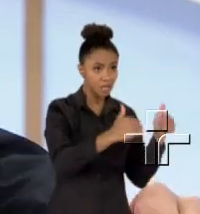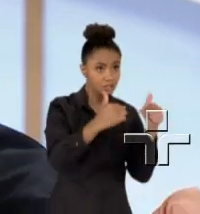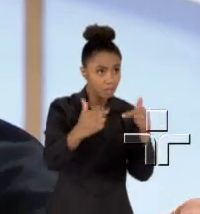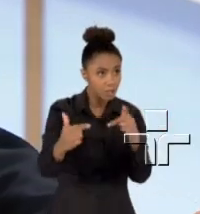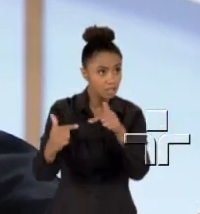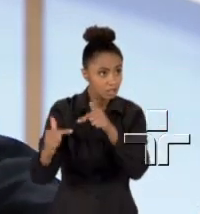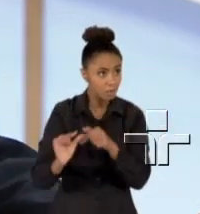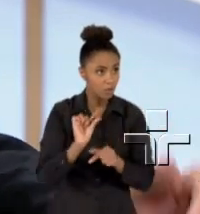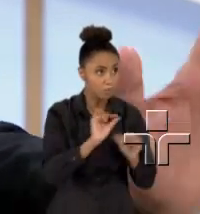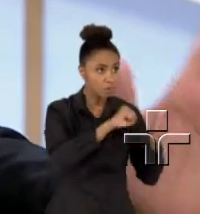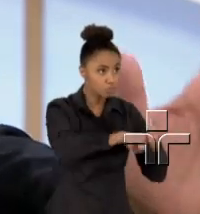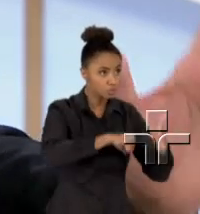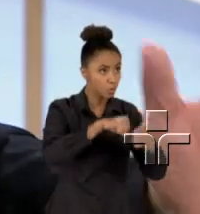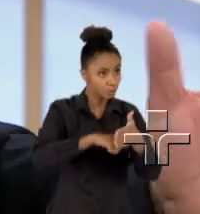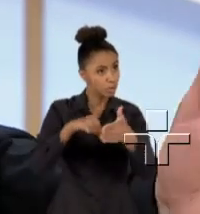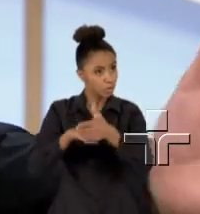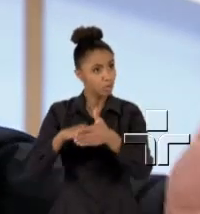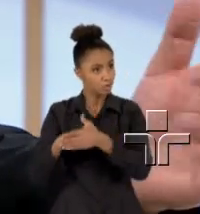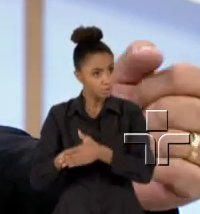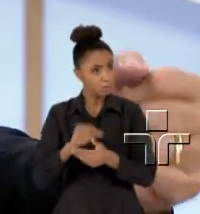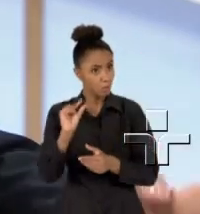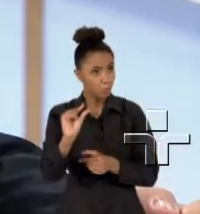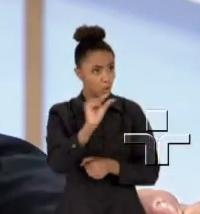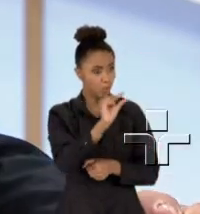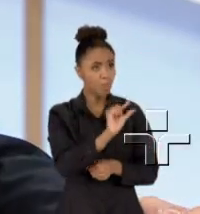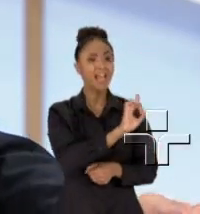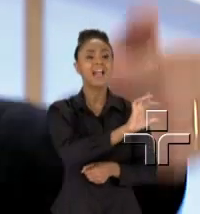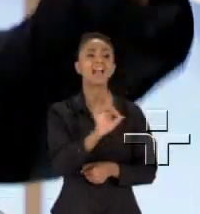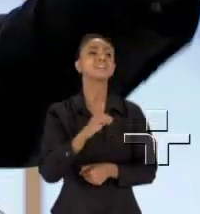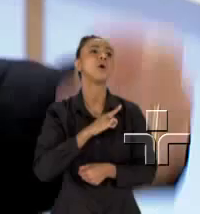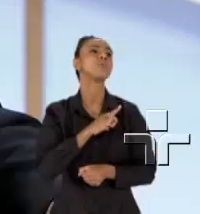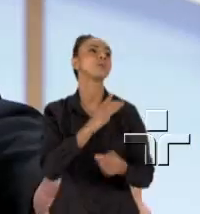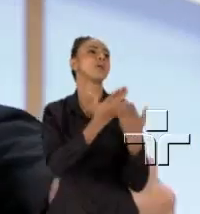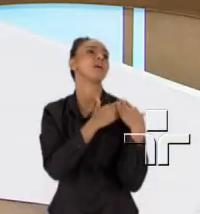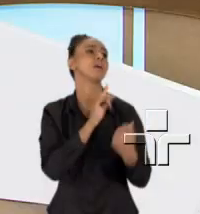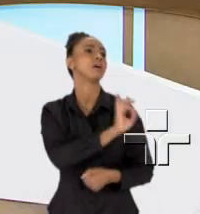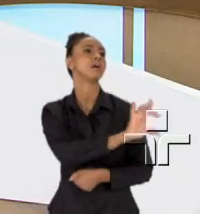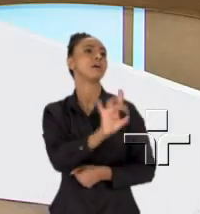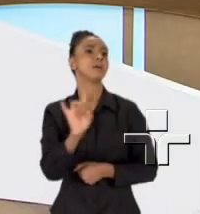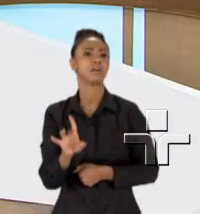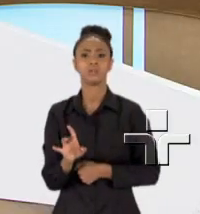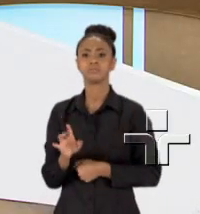Cada um tem que fazer seu papel, sabe? É dentro do restaurante...